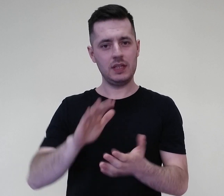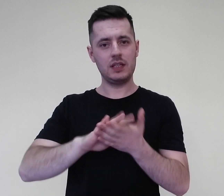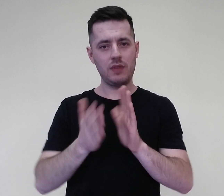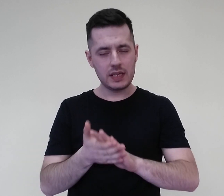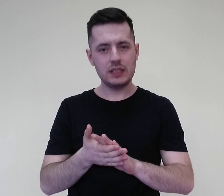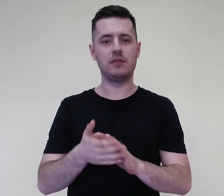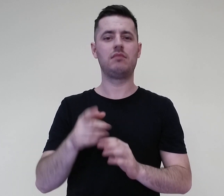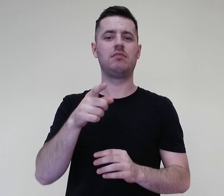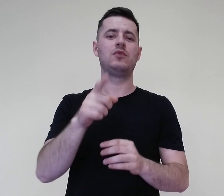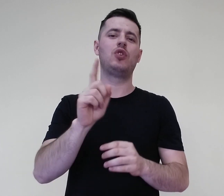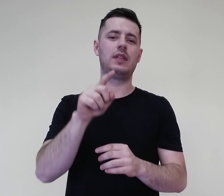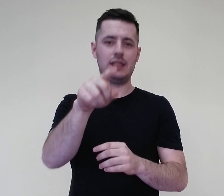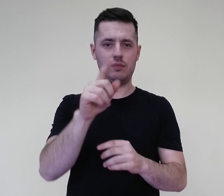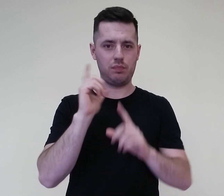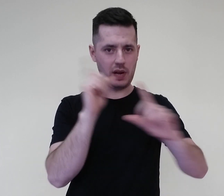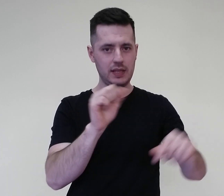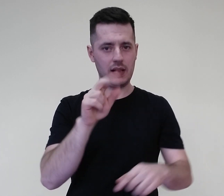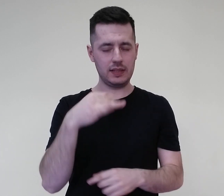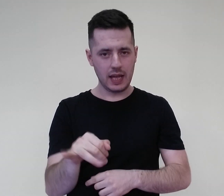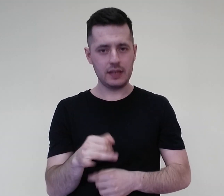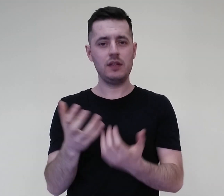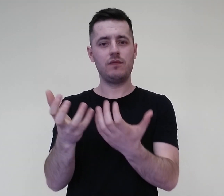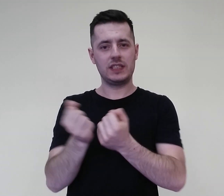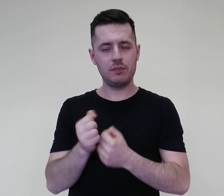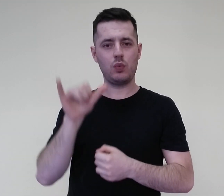договориться, что он не против того, чтобы вы были участником форума в Алтае от их РО.